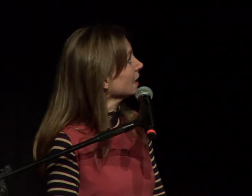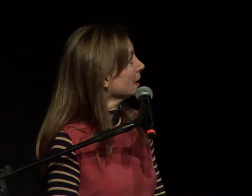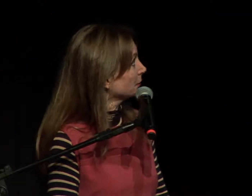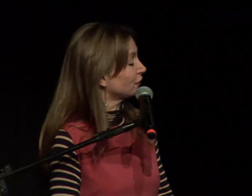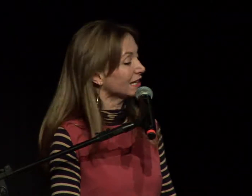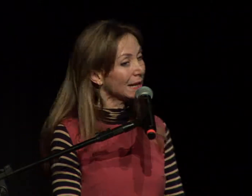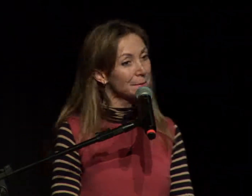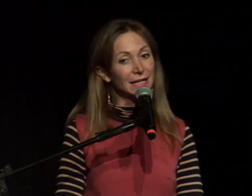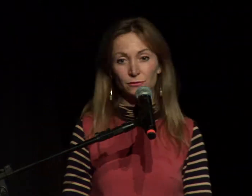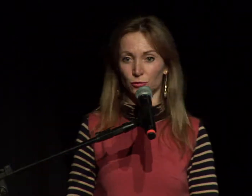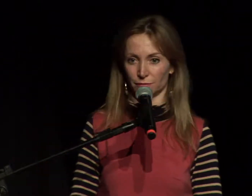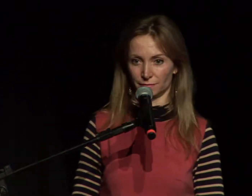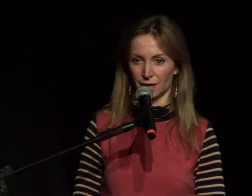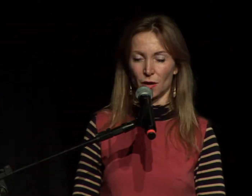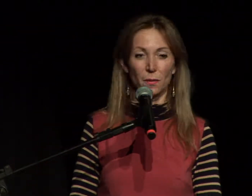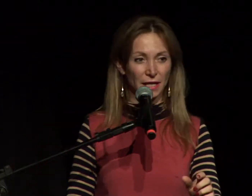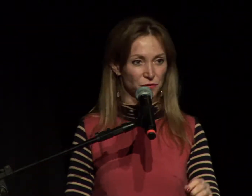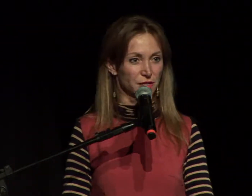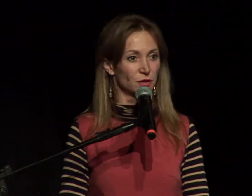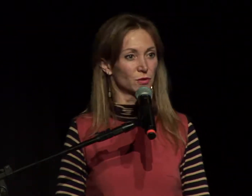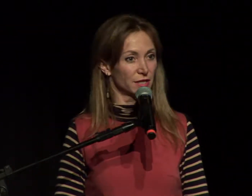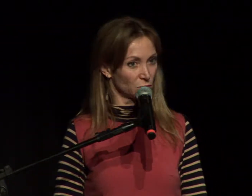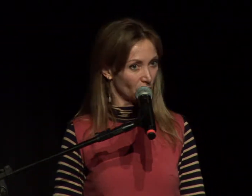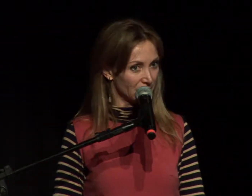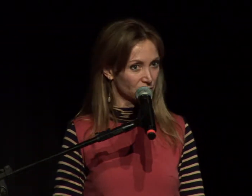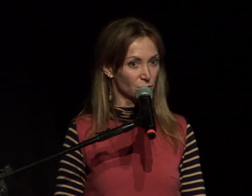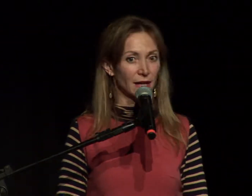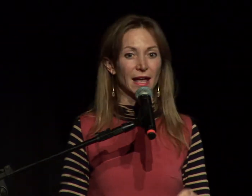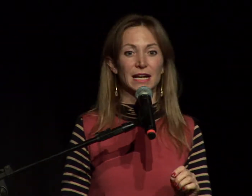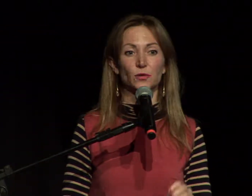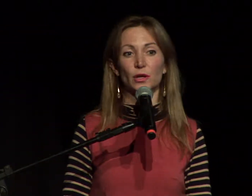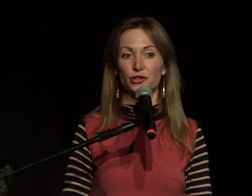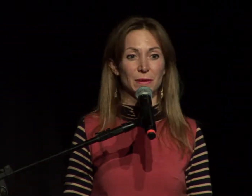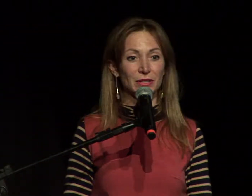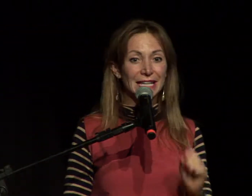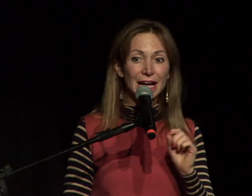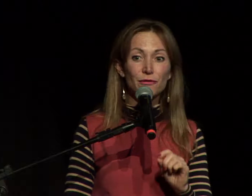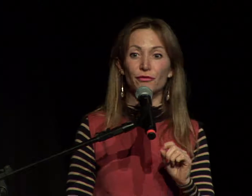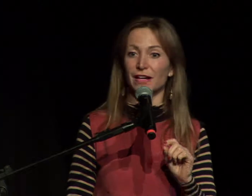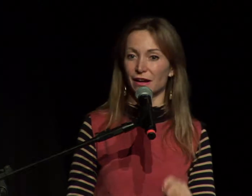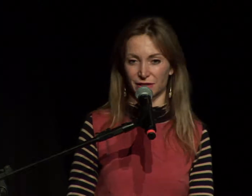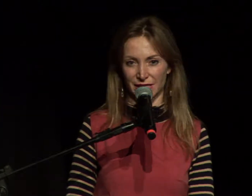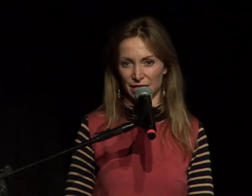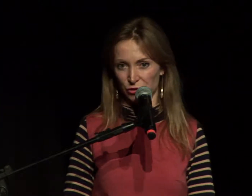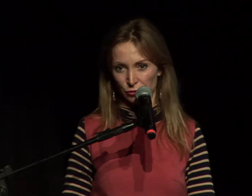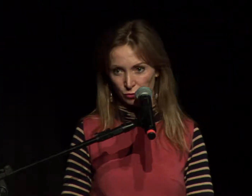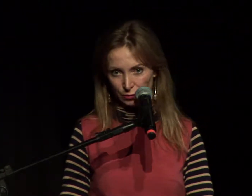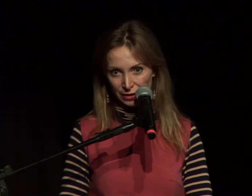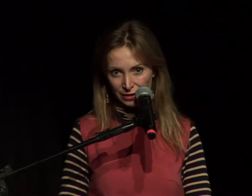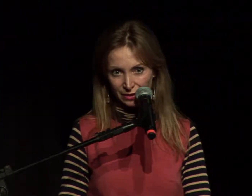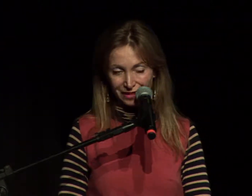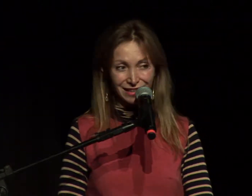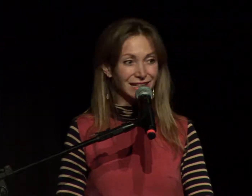Por fim, lembrando, uma das fotos que eu mostrei no começo era de um alojamento que não ficava na sede do clube.